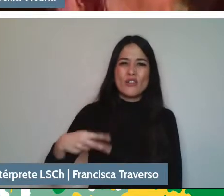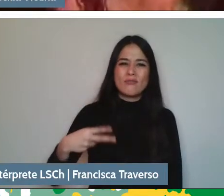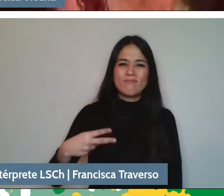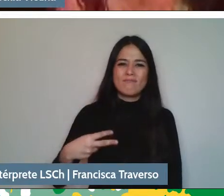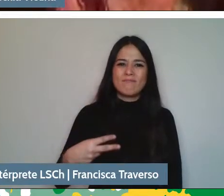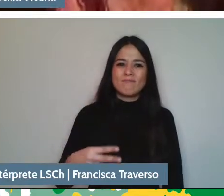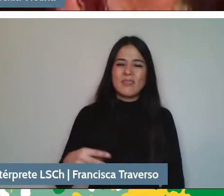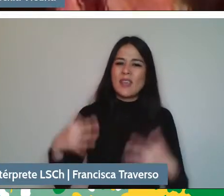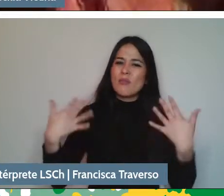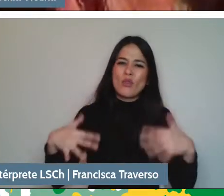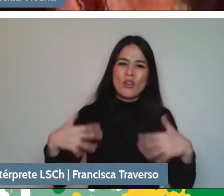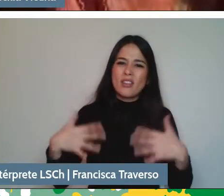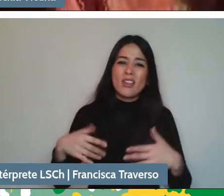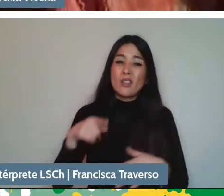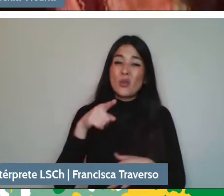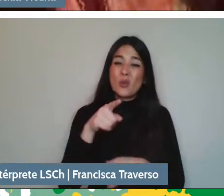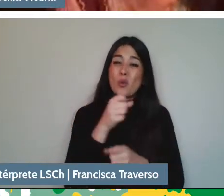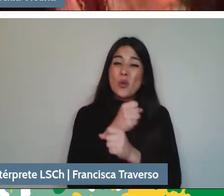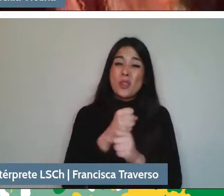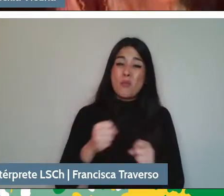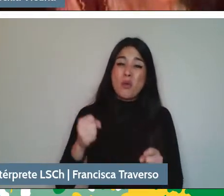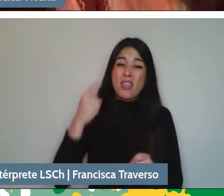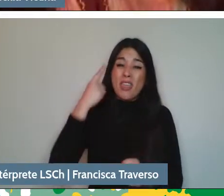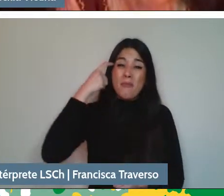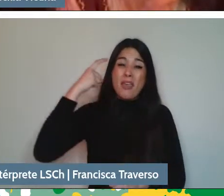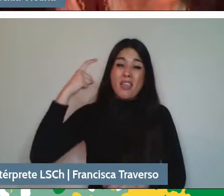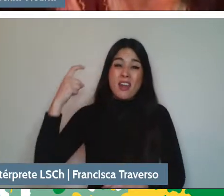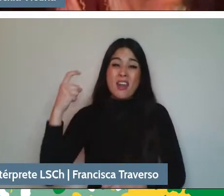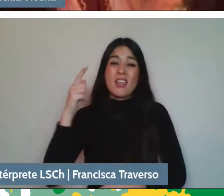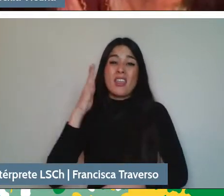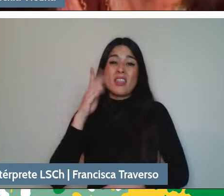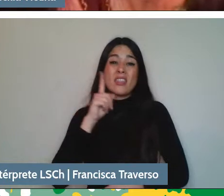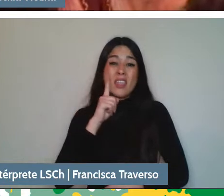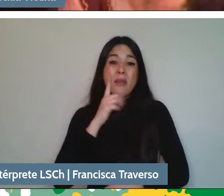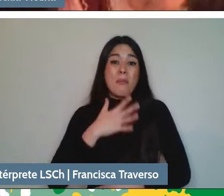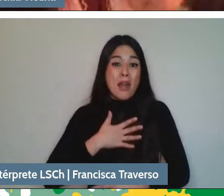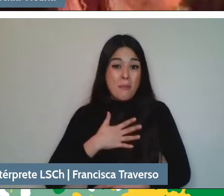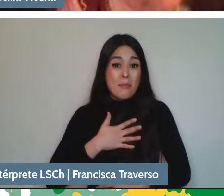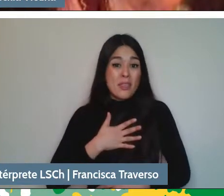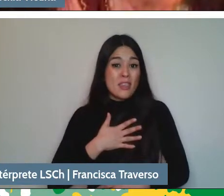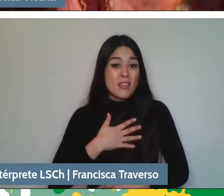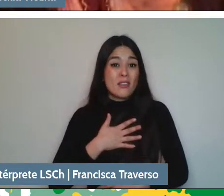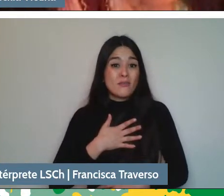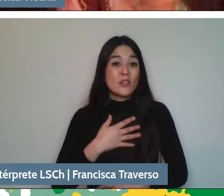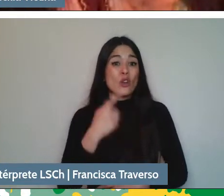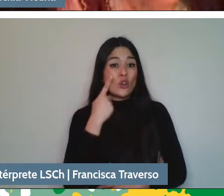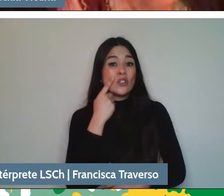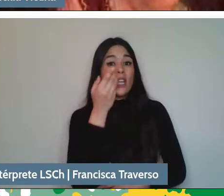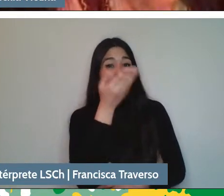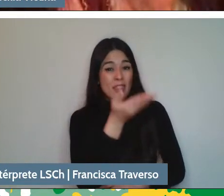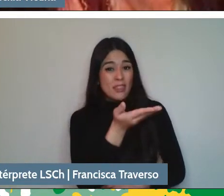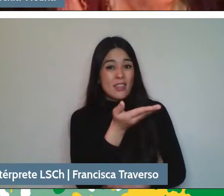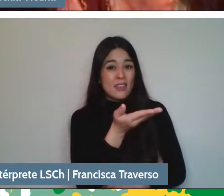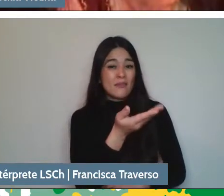Tú no te puedes imaginar el significado que tiene para mí conocerte a ti y conocer a las mujeres como tú